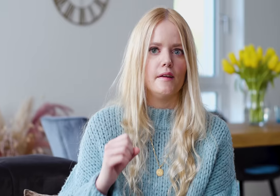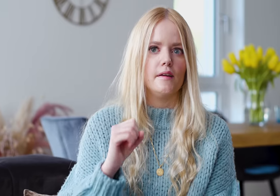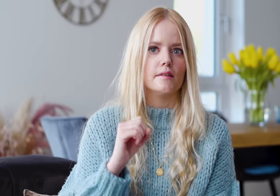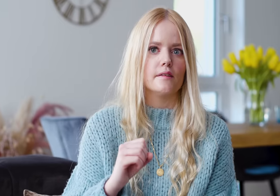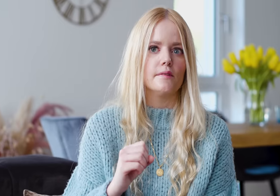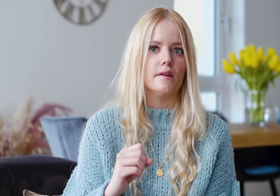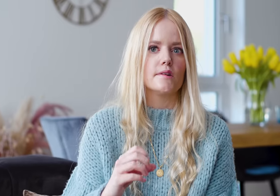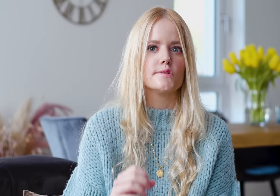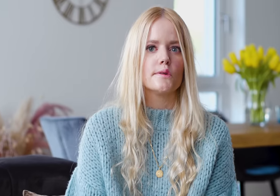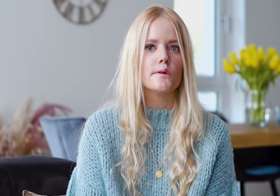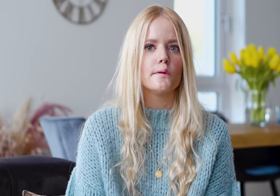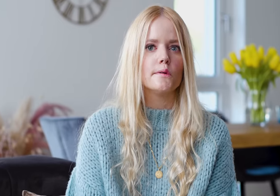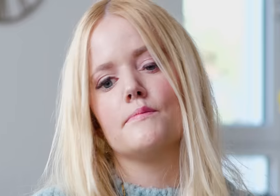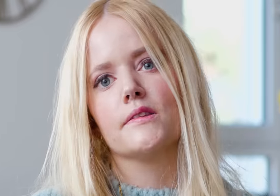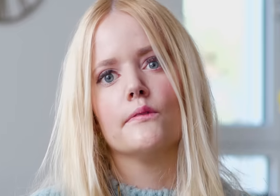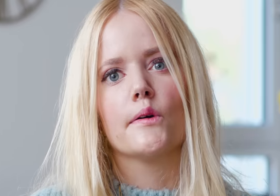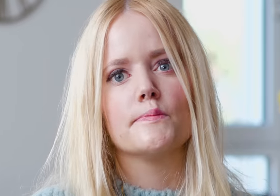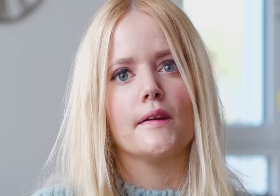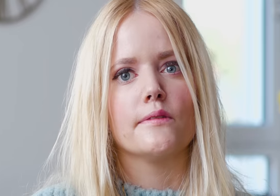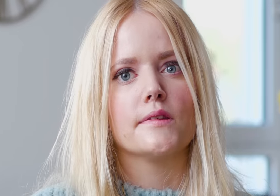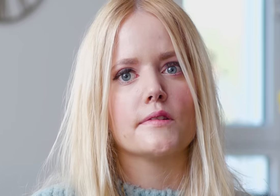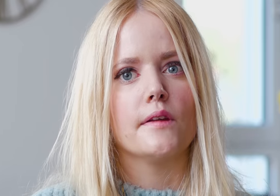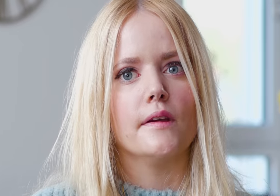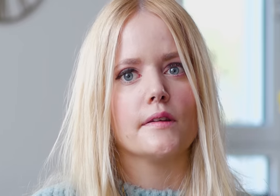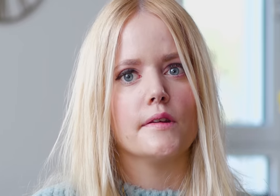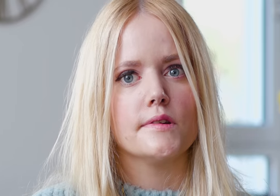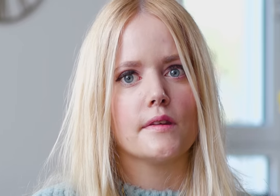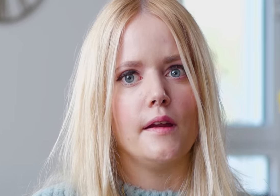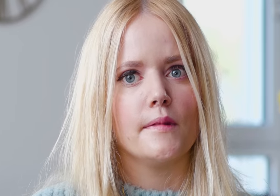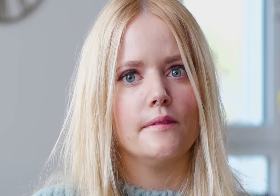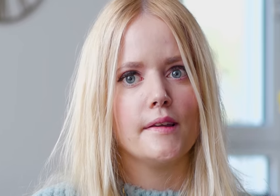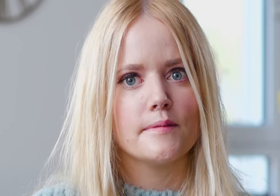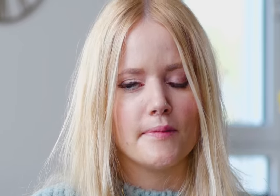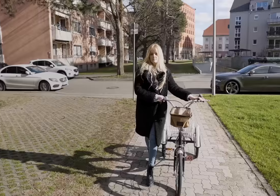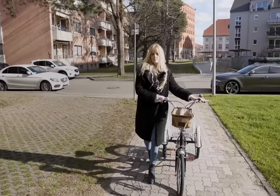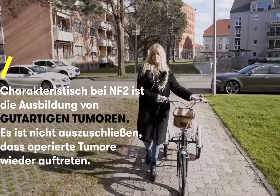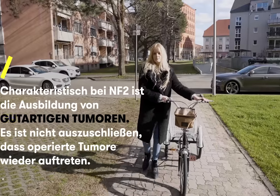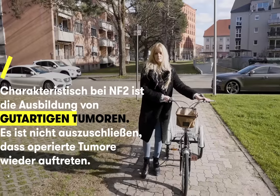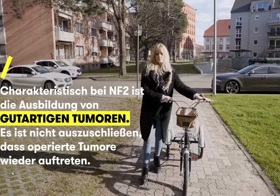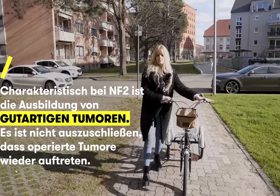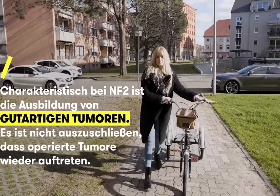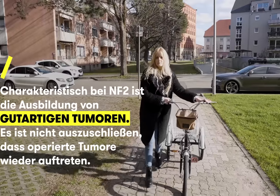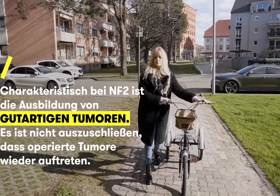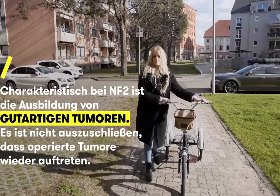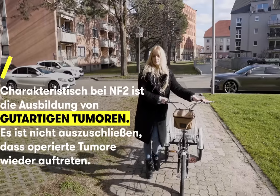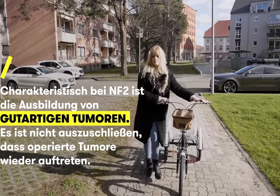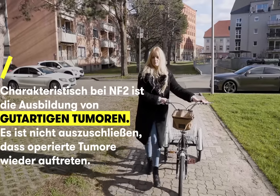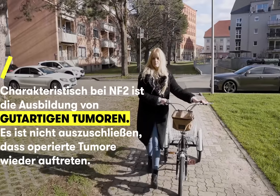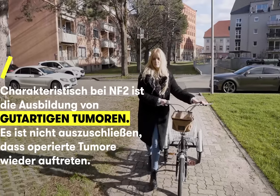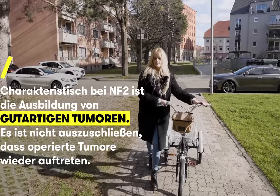gesessen ist. Der war schon so groß, hätt man's 'ne Woche später festgestellt, wär ich querschnittsgelähmt gewesen. (Beklemmende Musik)